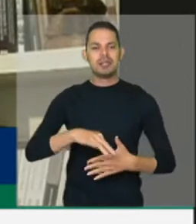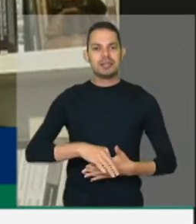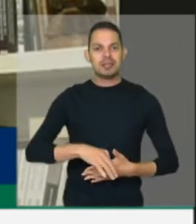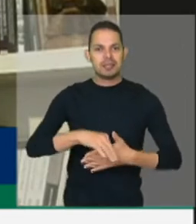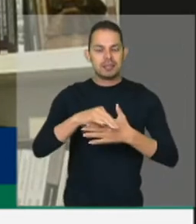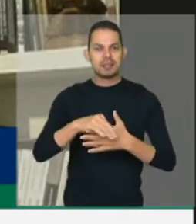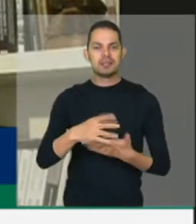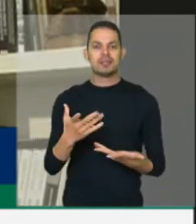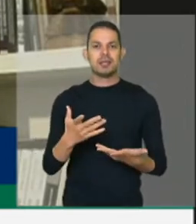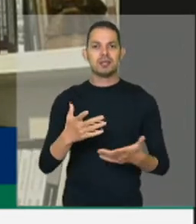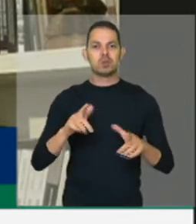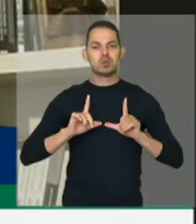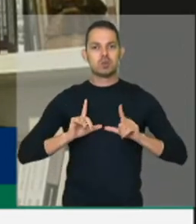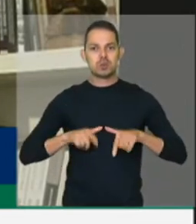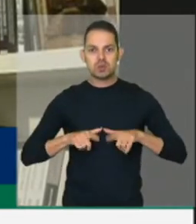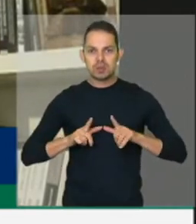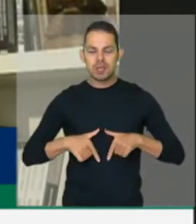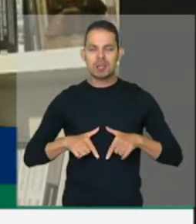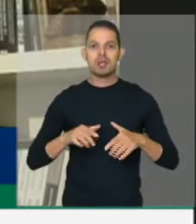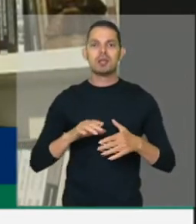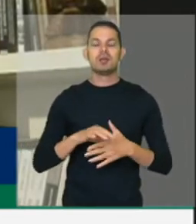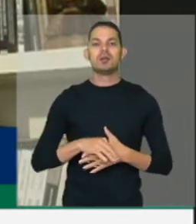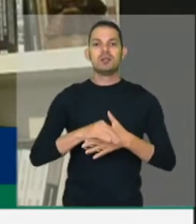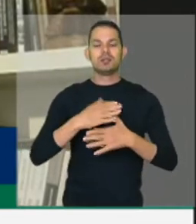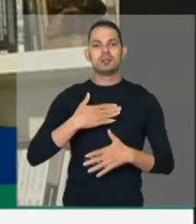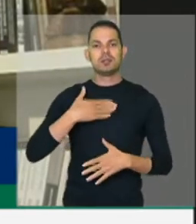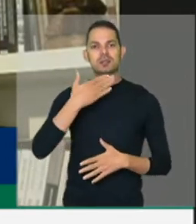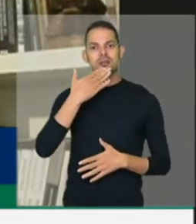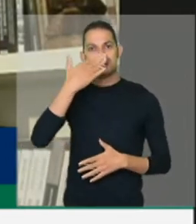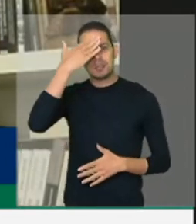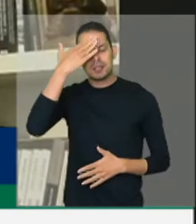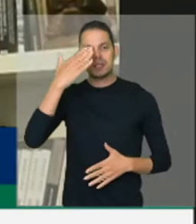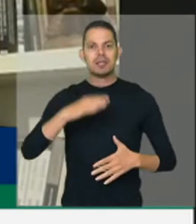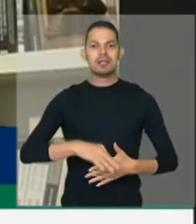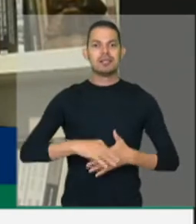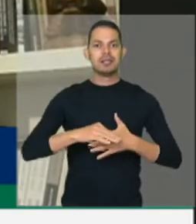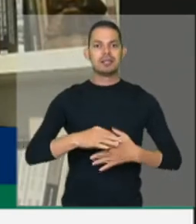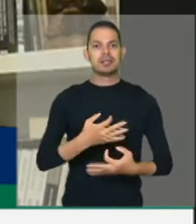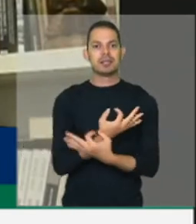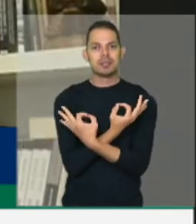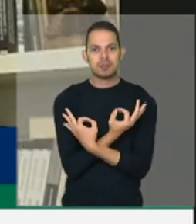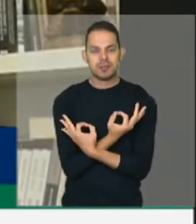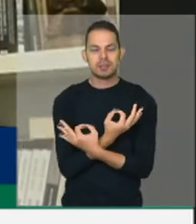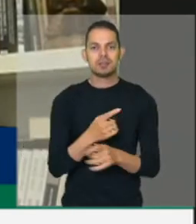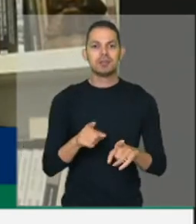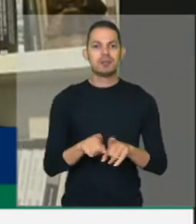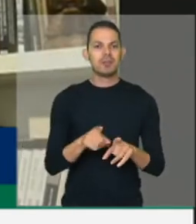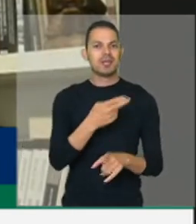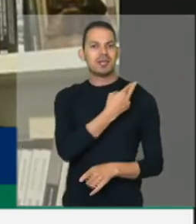AO LÍDER DA COMUNIDADE JUDAICA... LÍDER DA COMUNIDADE BUDISTA, LIDERANÇAS DAS MAIS VARIADAS RELIGIÕES SE PRONUNCIARAM SOBRE A IMPORTÂNCIA DO